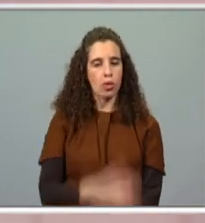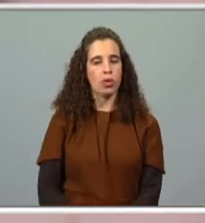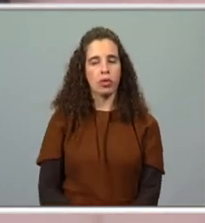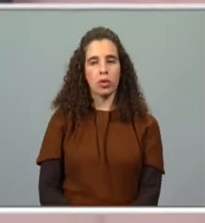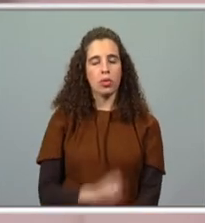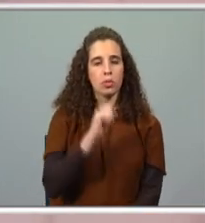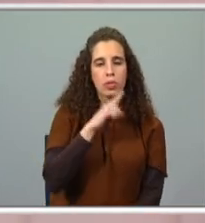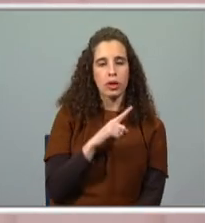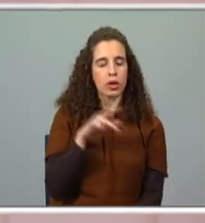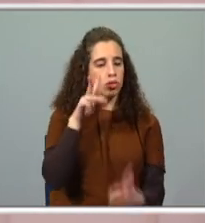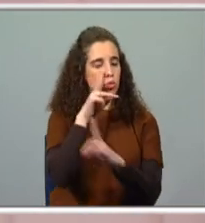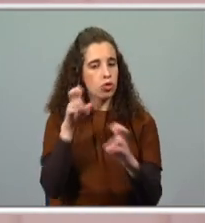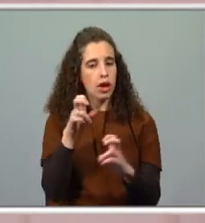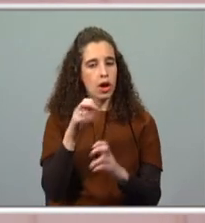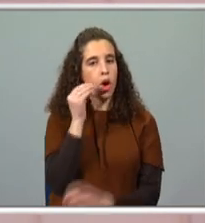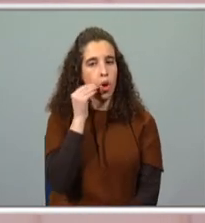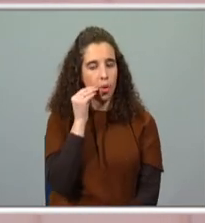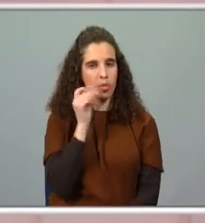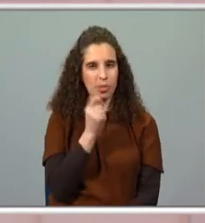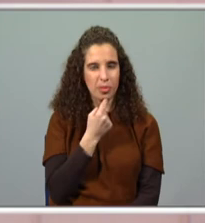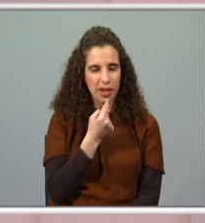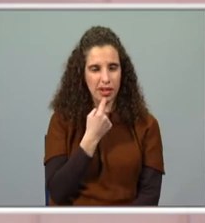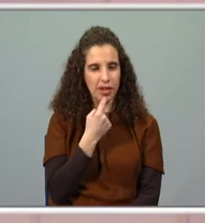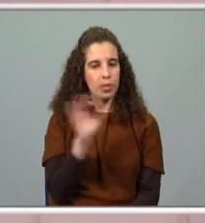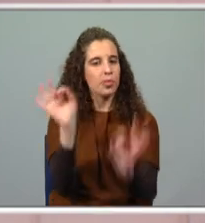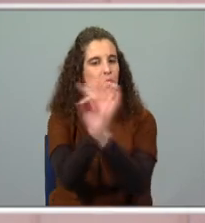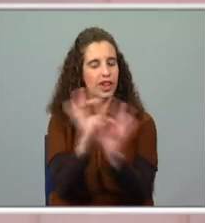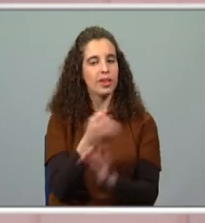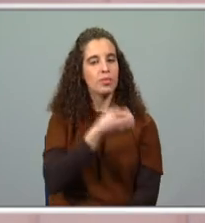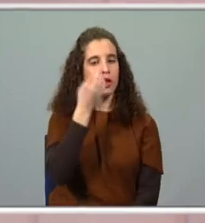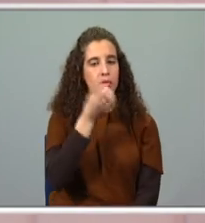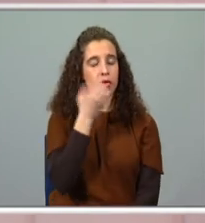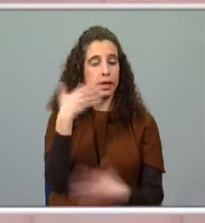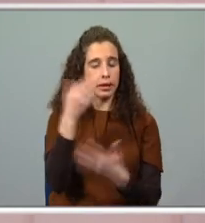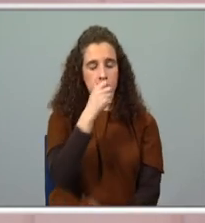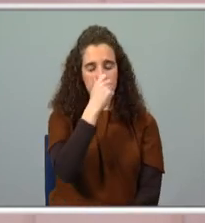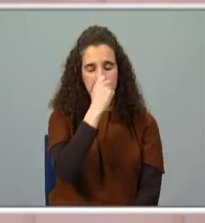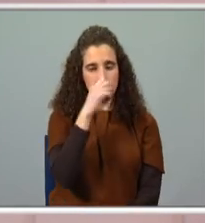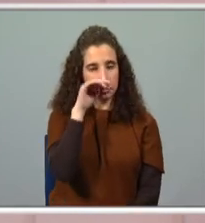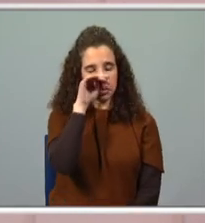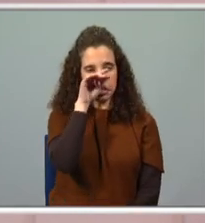podemos encontrá-las ótimo muito bem ora então só para 我們可以找到他們現在很好很好